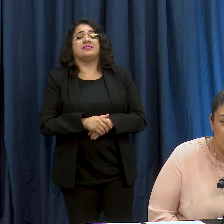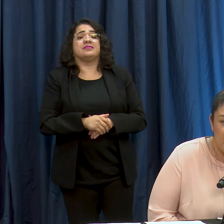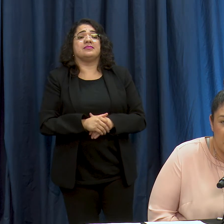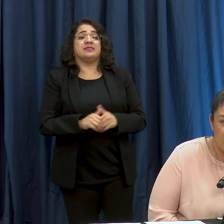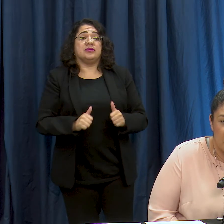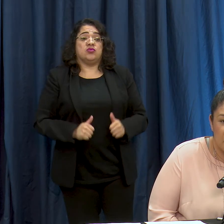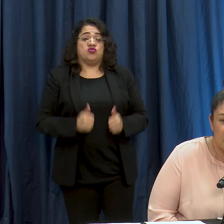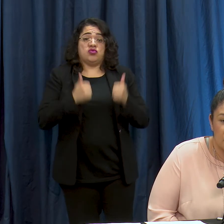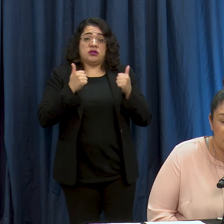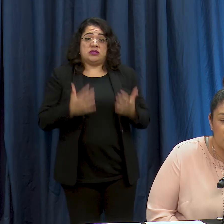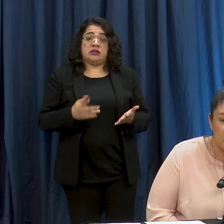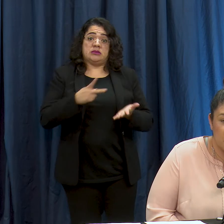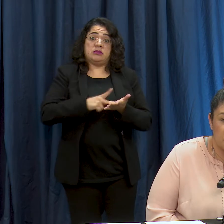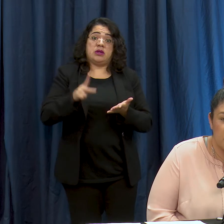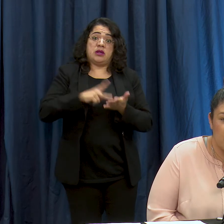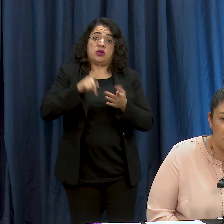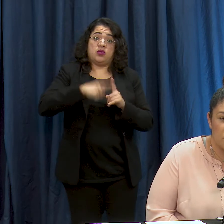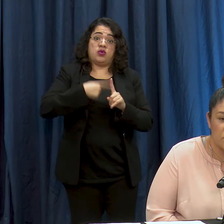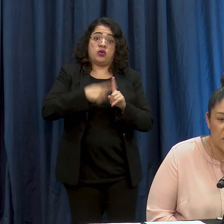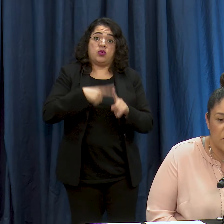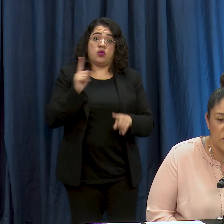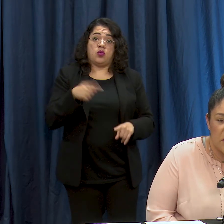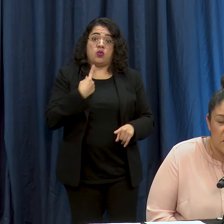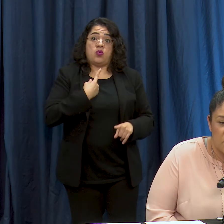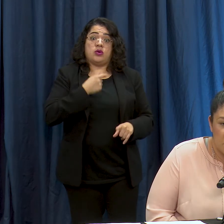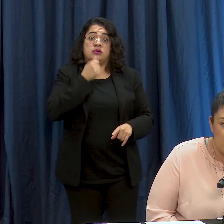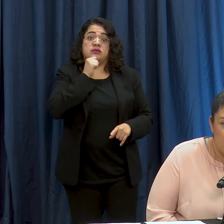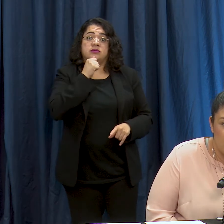que Pagar la renta que estan sufriendo en este momento sus tamos viendo como